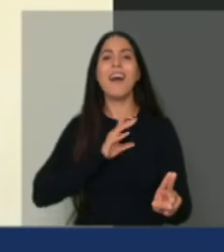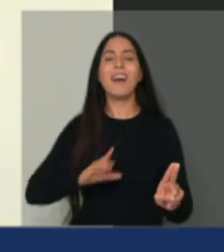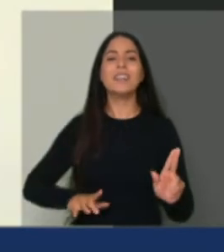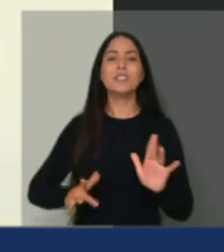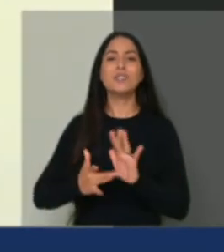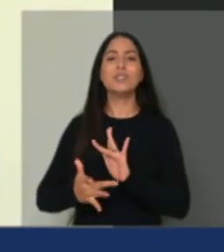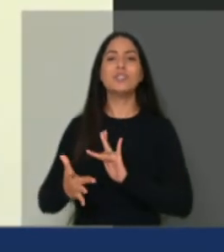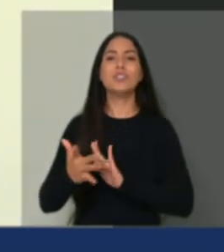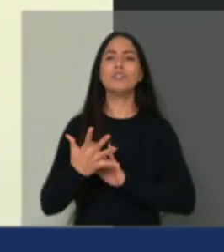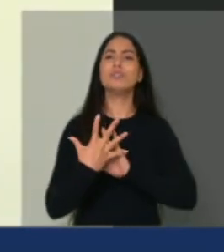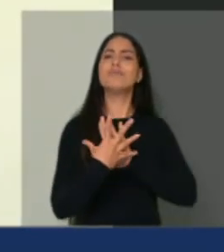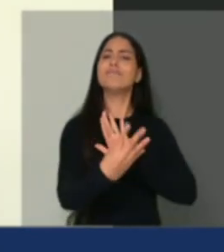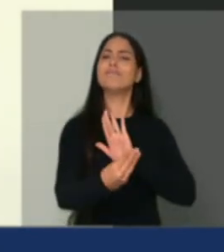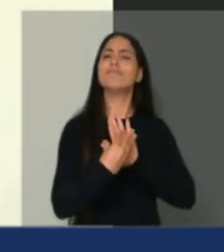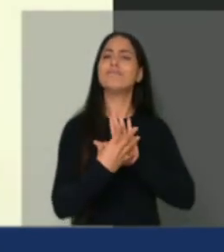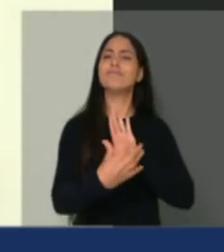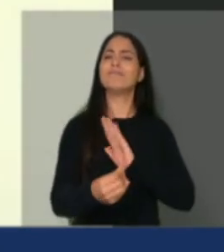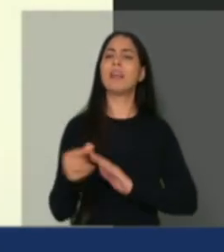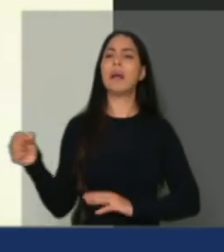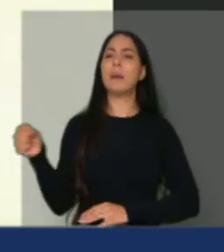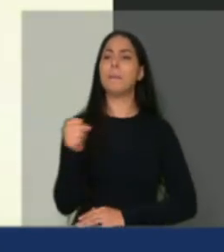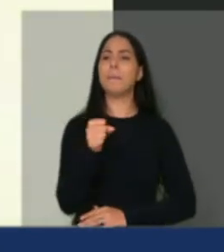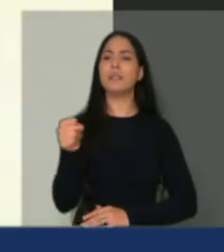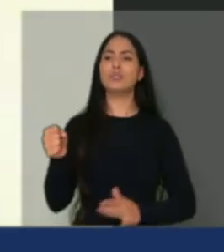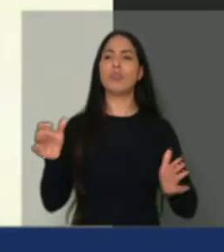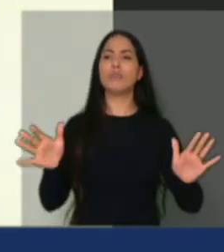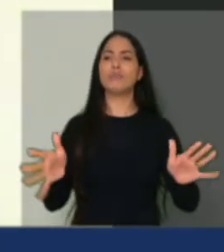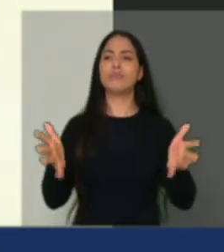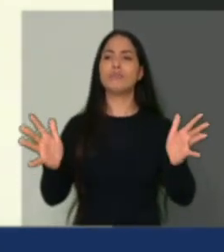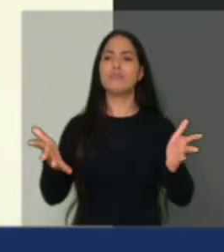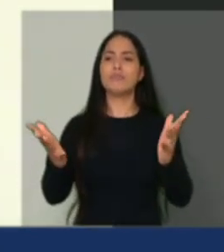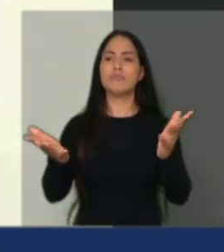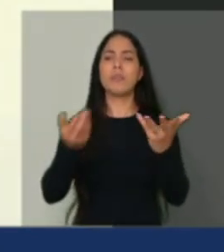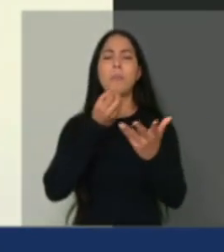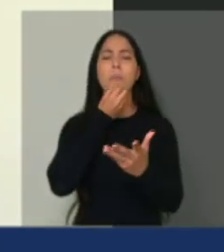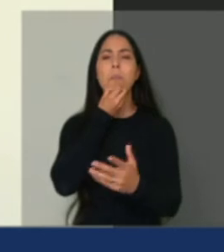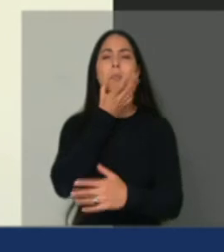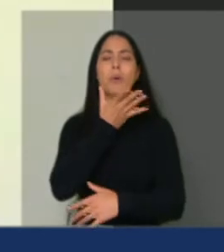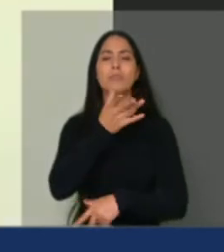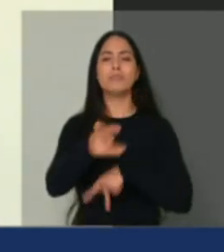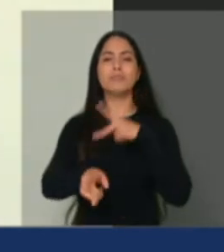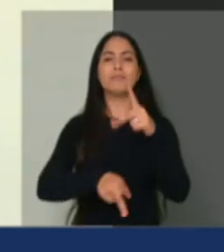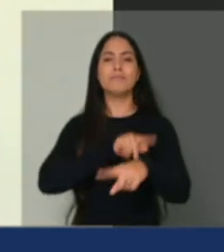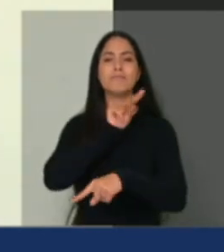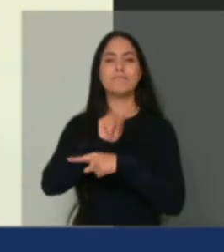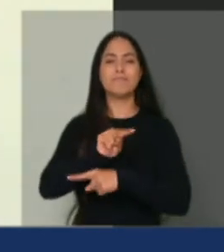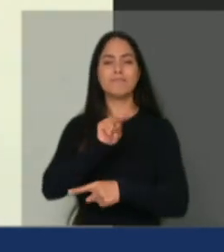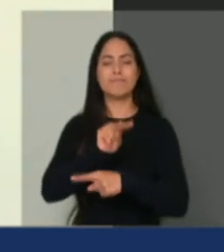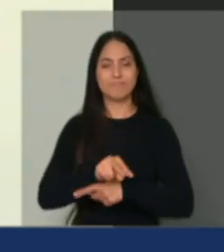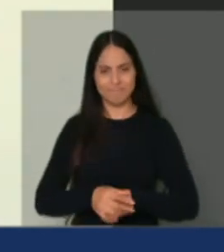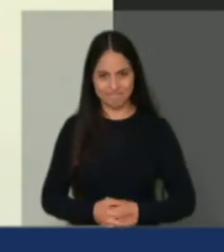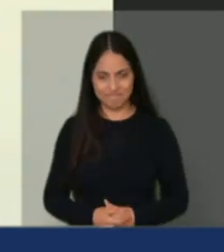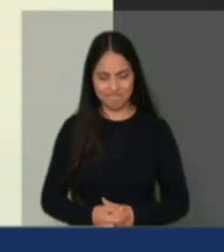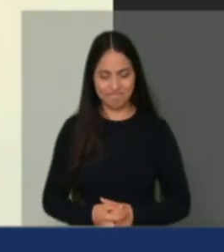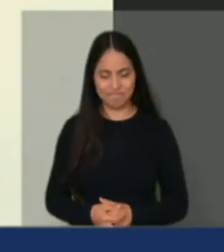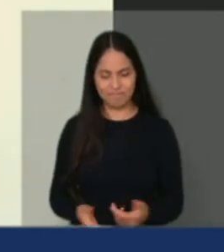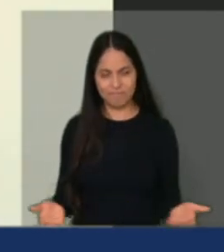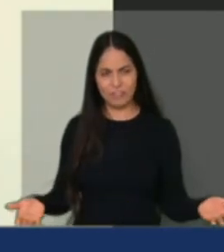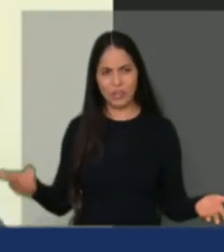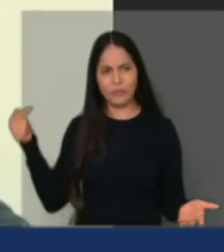CRISTO, TEM SIDO BOM PASTOR, CUIDA DAS OVELHAS. E AQUI, O PAPEL NÉ , É QUE CADA UM SE TORNA ENTÃO, CRISTÃ, QUE